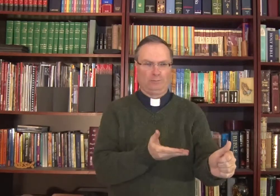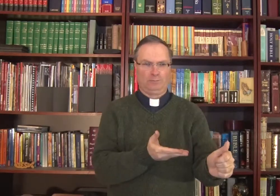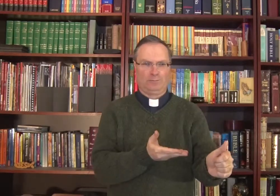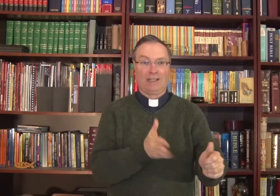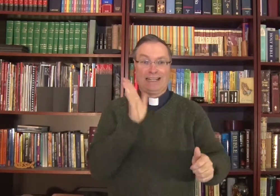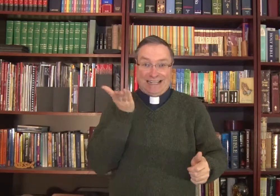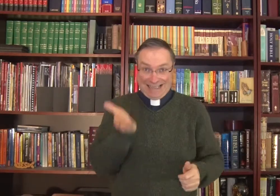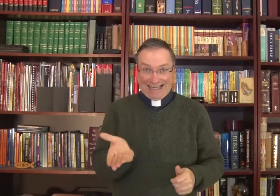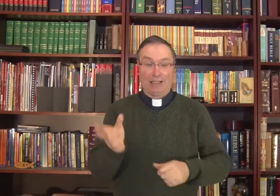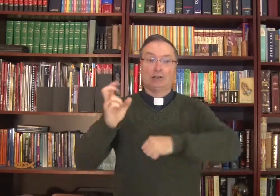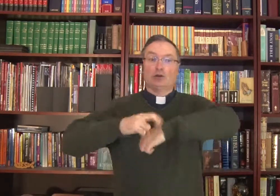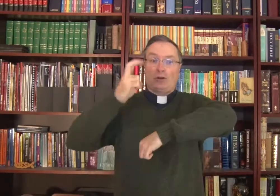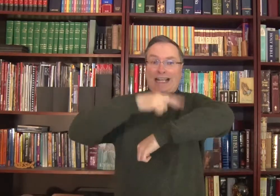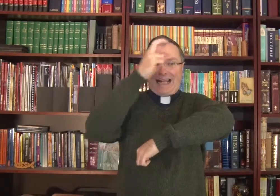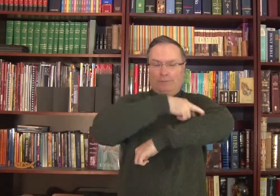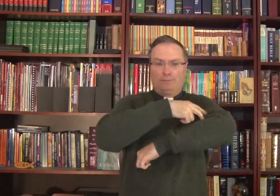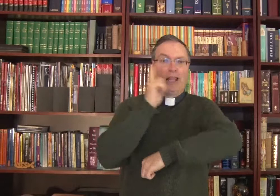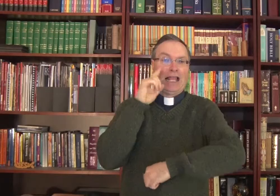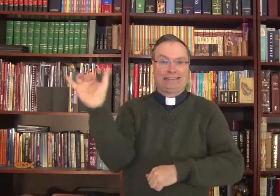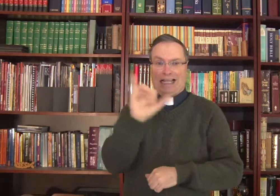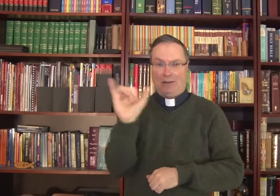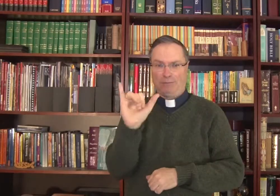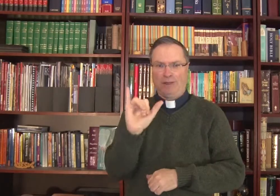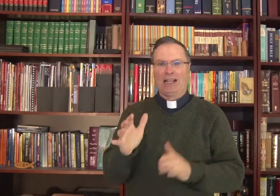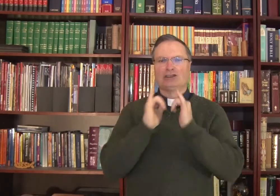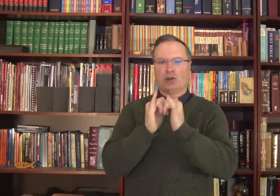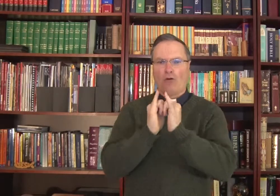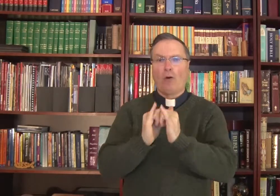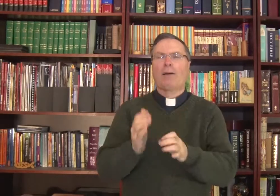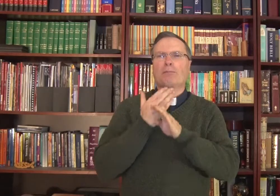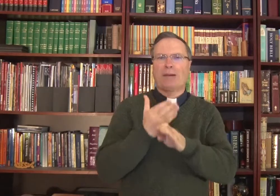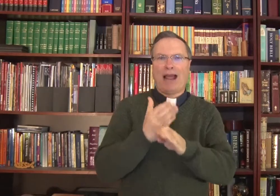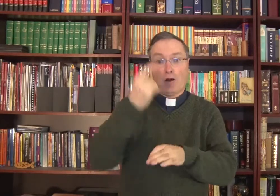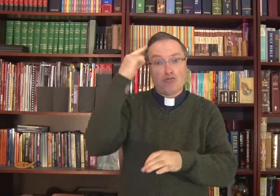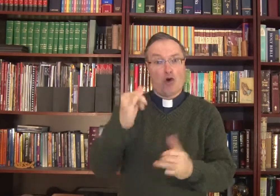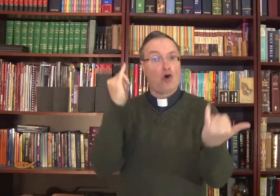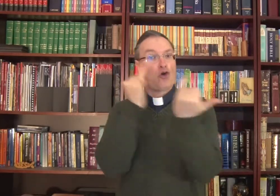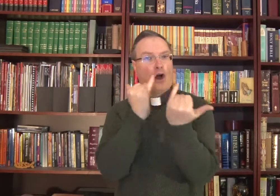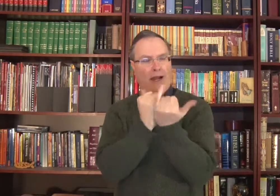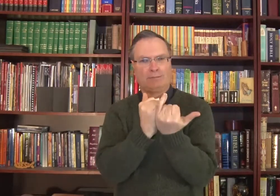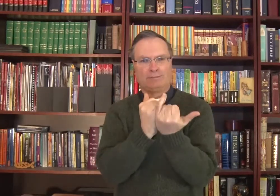Ces sauterelles ressemblaient à des chevaux préparés pour le combat.